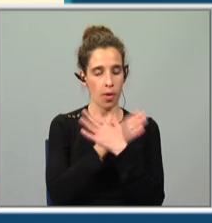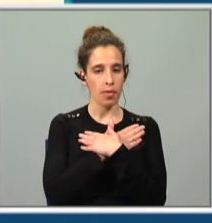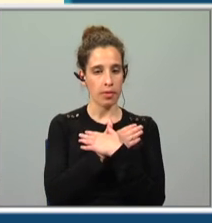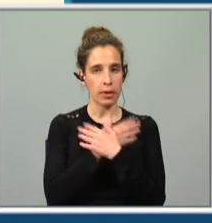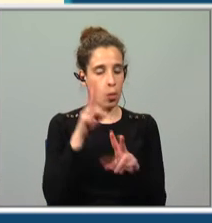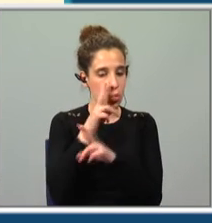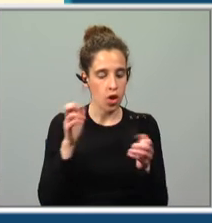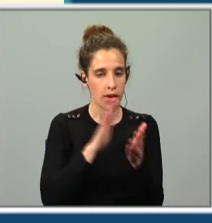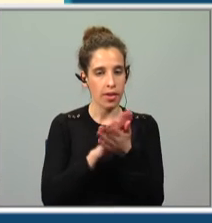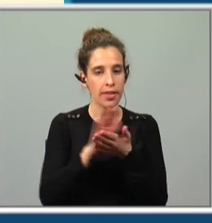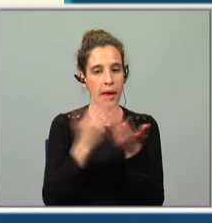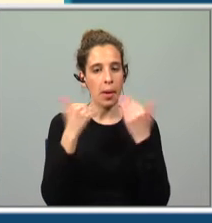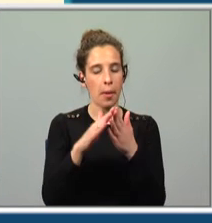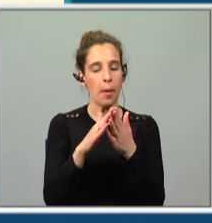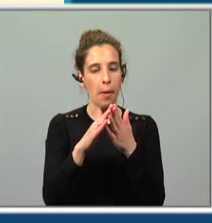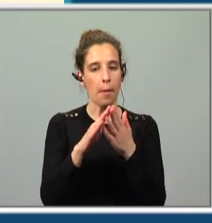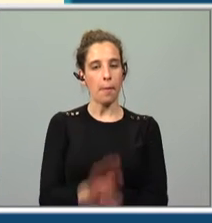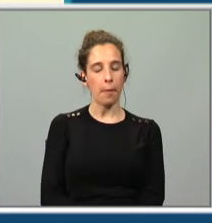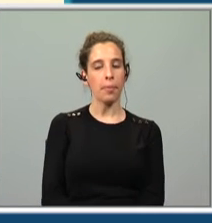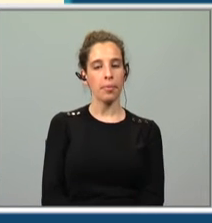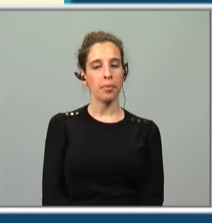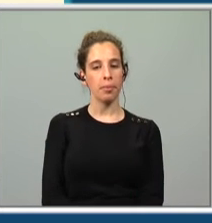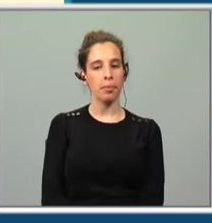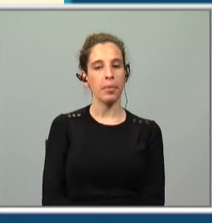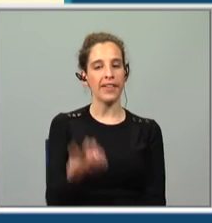gargalhadas afinal o maior tesouro era a sua amizade 畢竟最大的財富是你的友誼